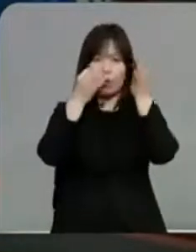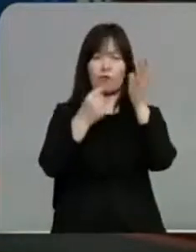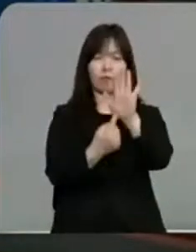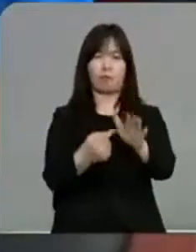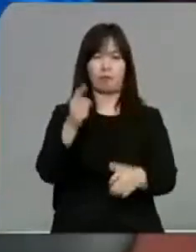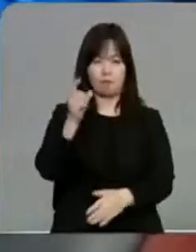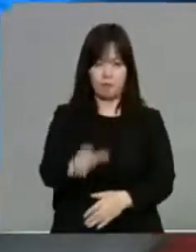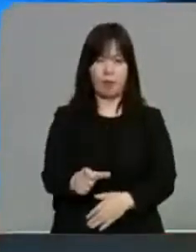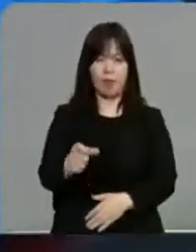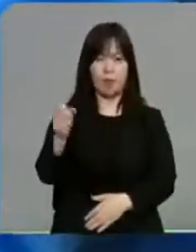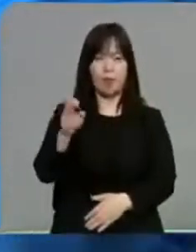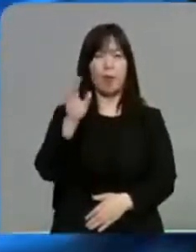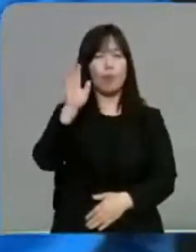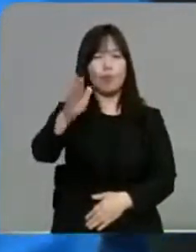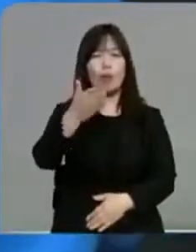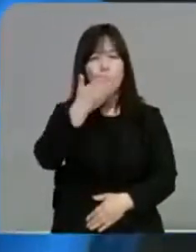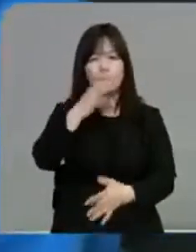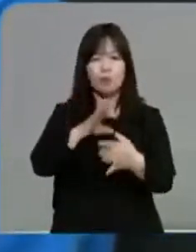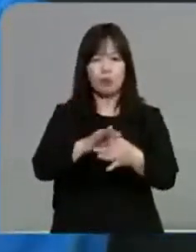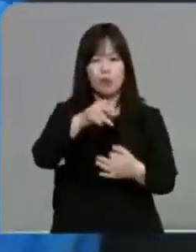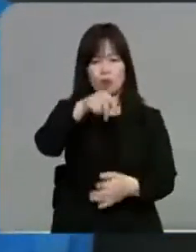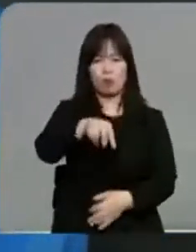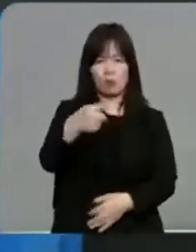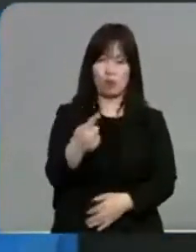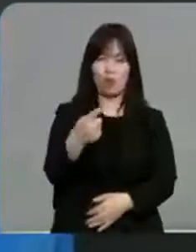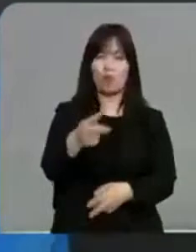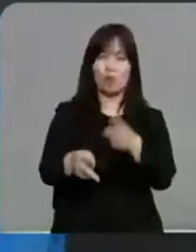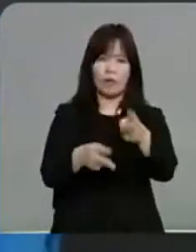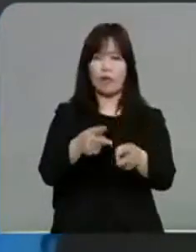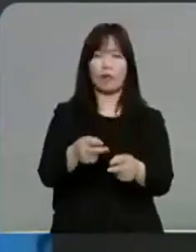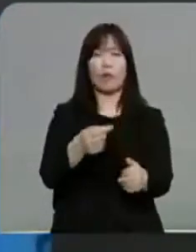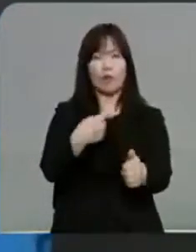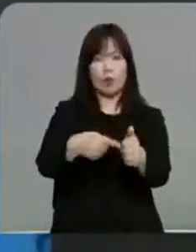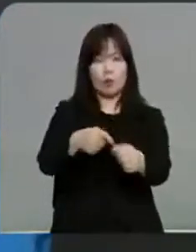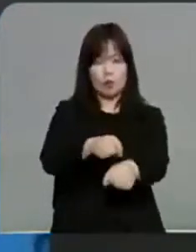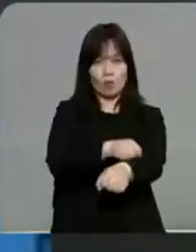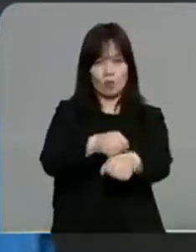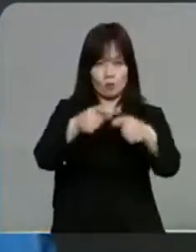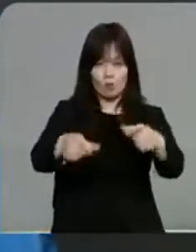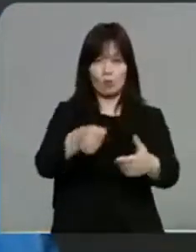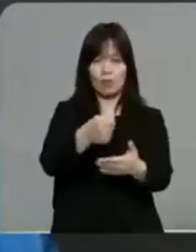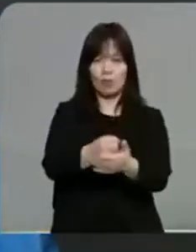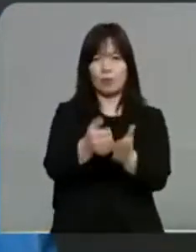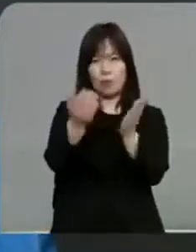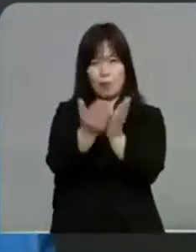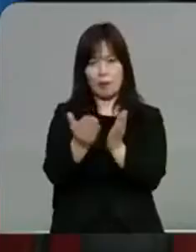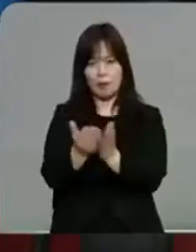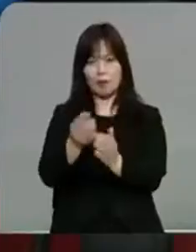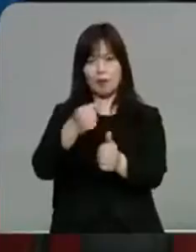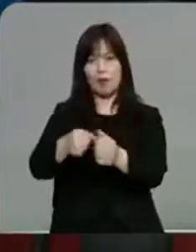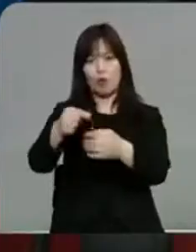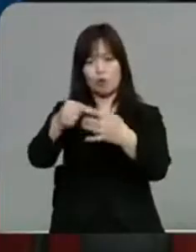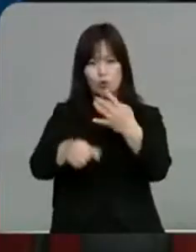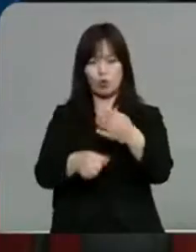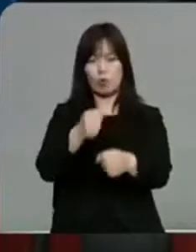여기에 미래 먹을거리 수소산업 육성과 교육특구 조성 등을 통한 맞춤형 교육 추진도 공약했습니다.